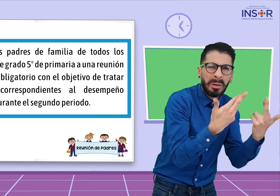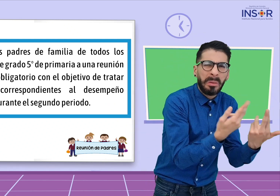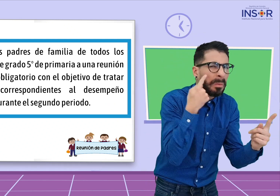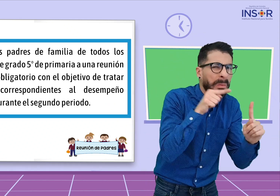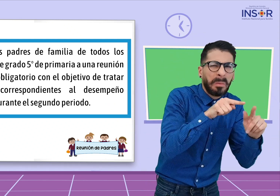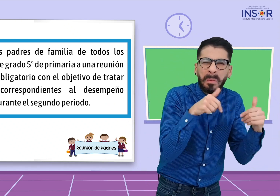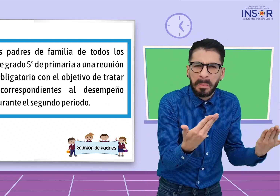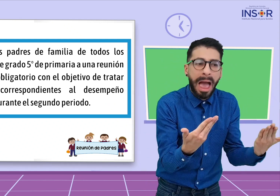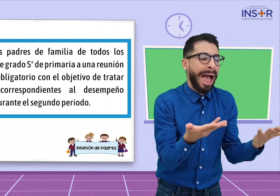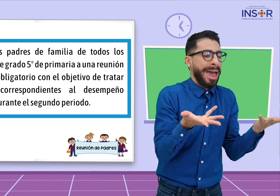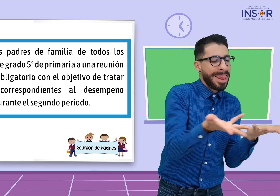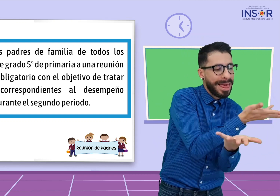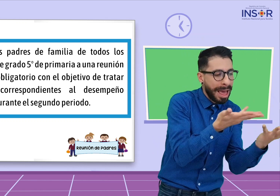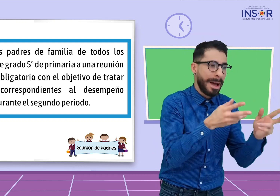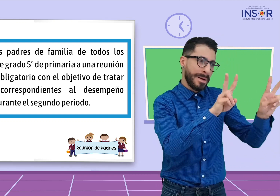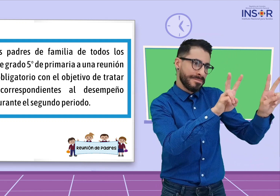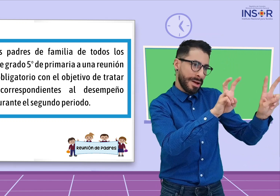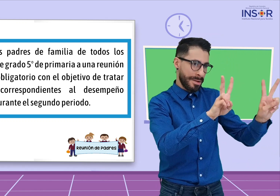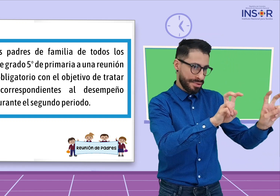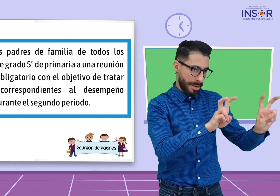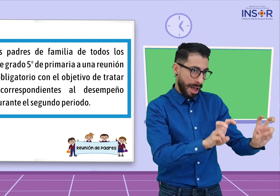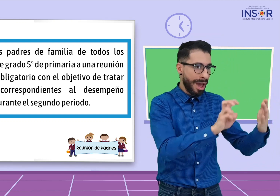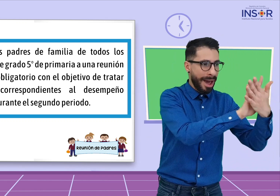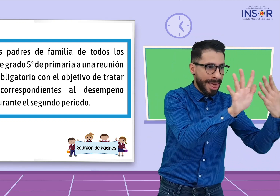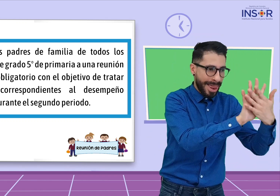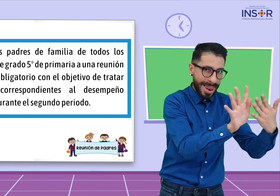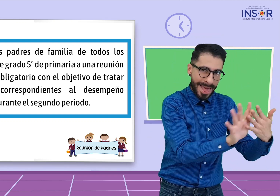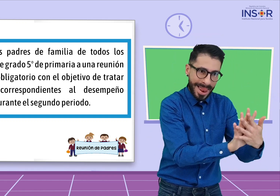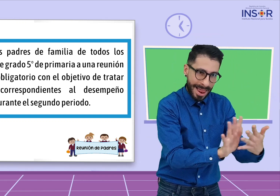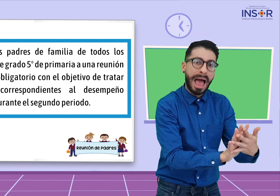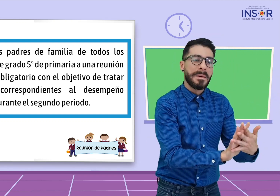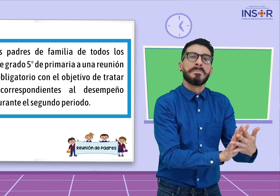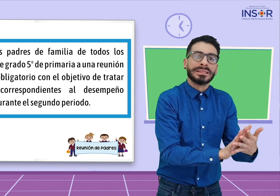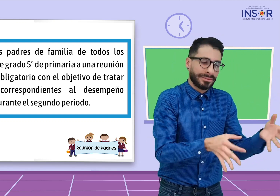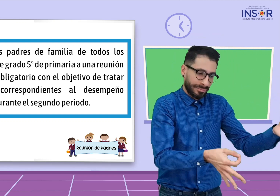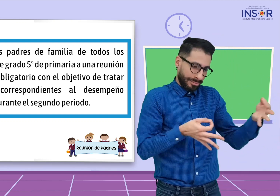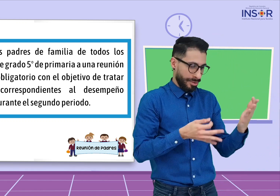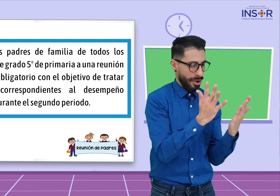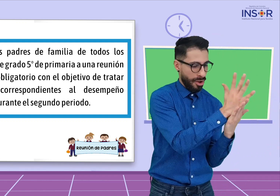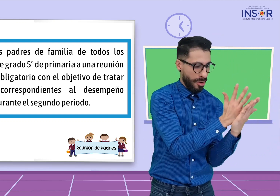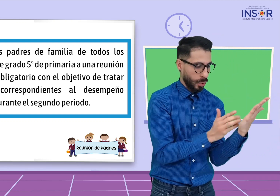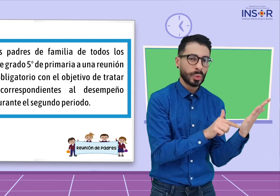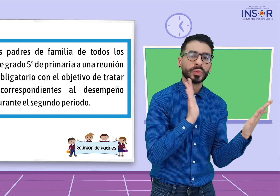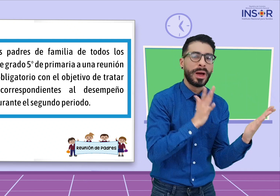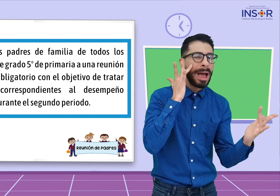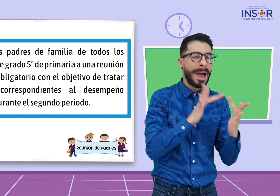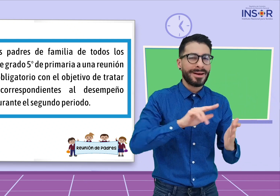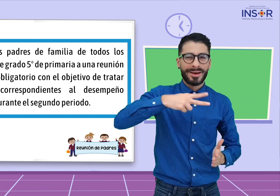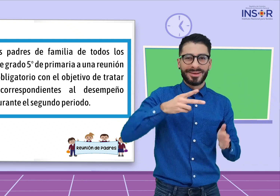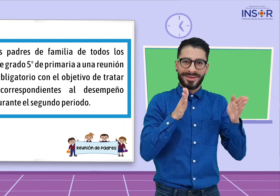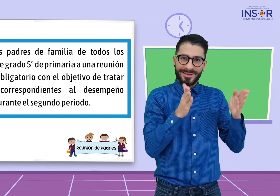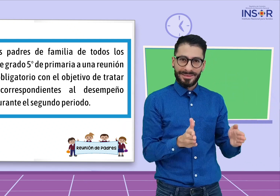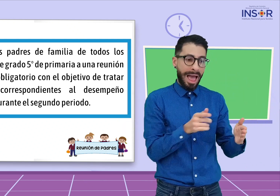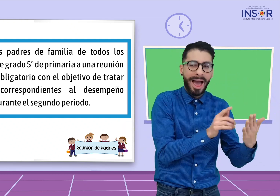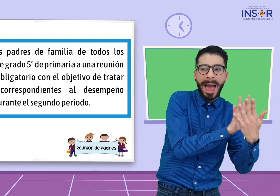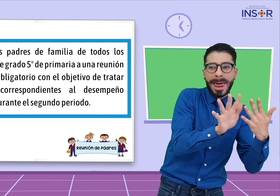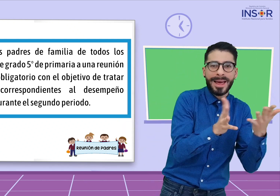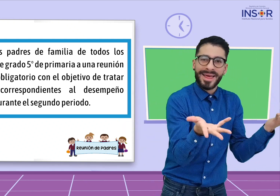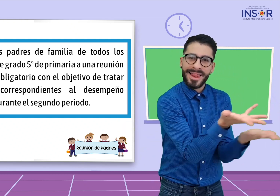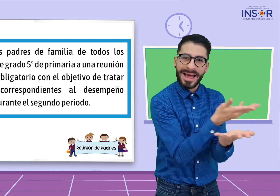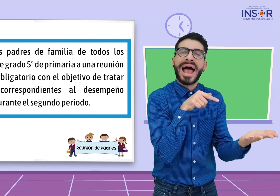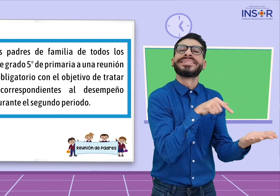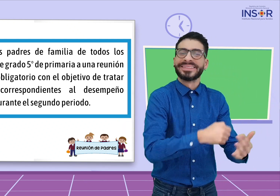con el objetivo de tratar los temas correspondientes al desempeño académico durante el segundo periodo”